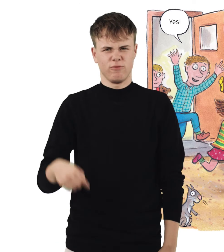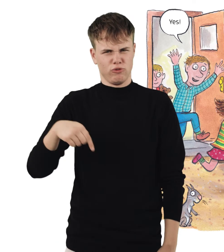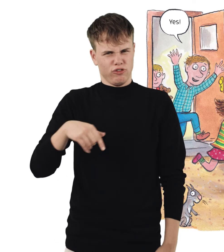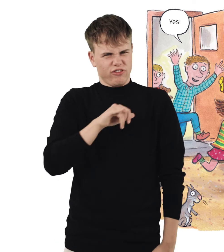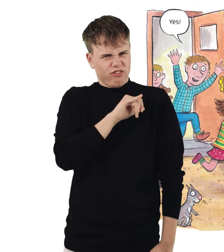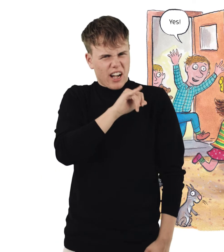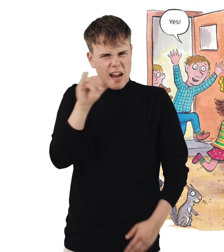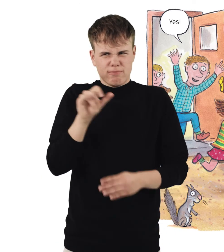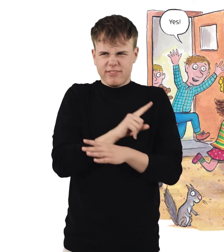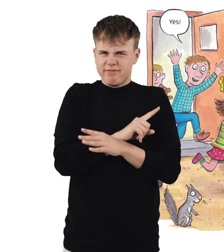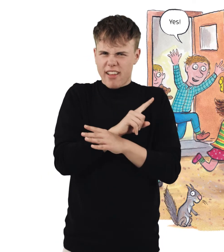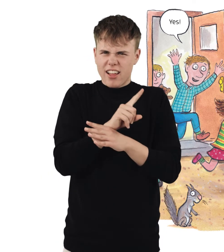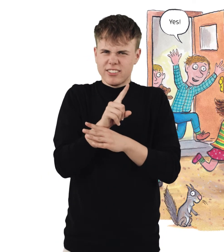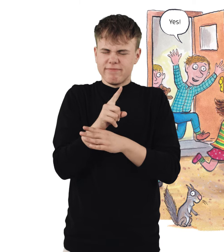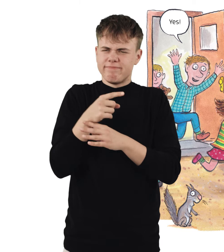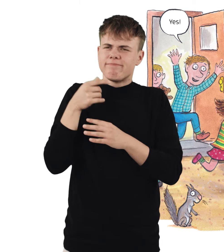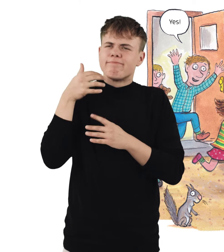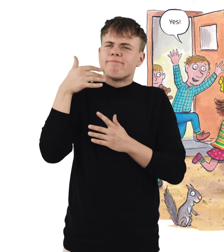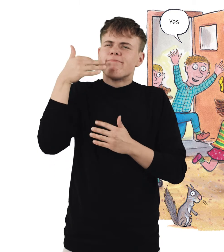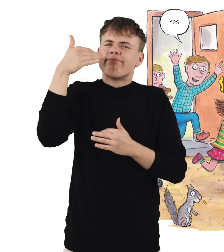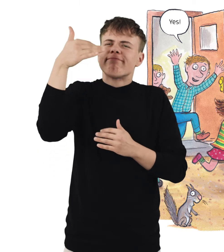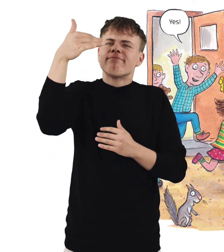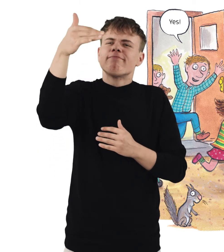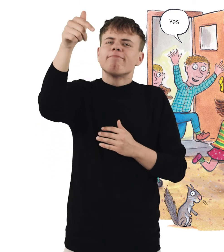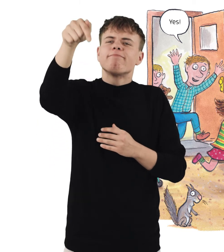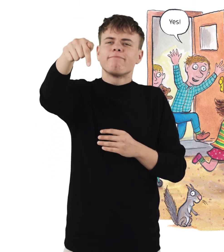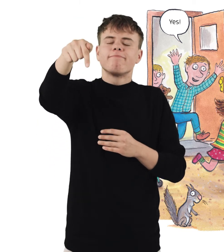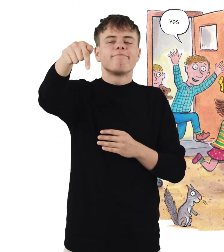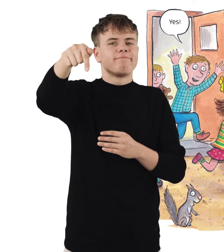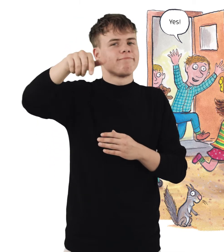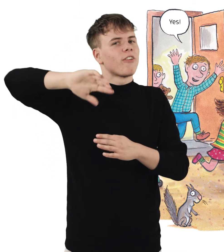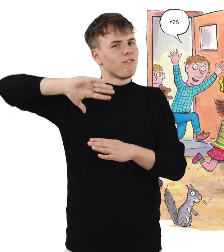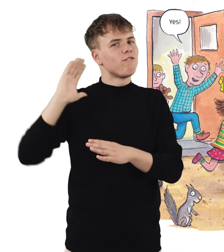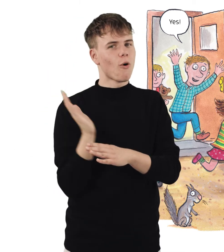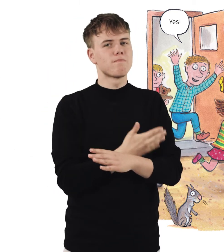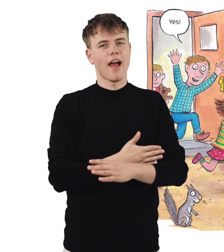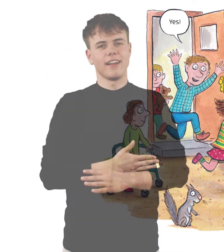Op een dag is deze vreemde tijd weer voorbij.